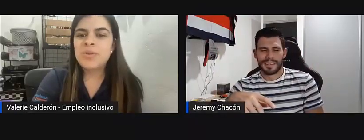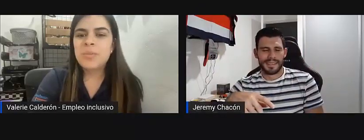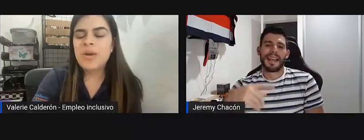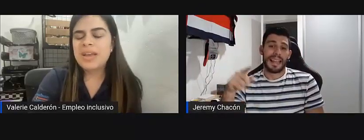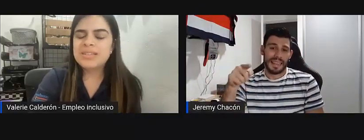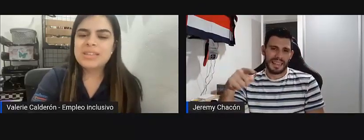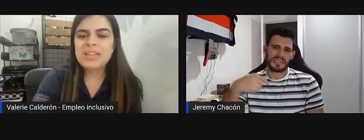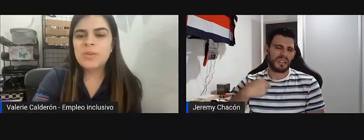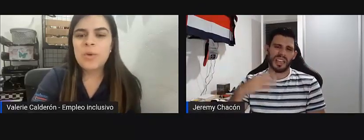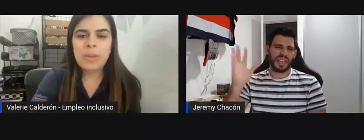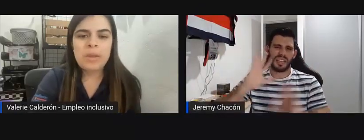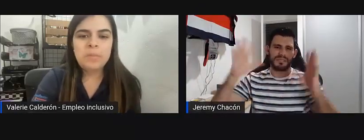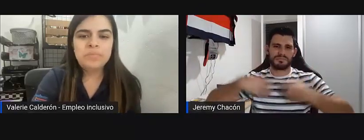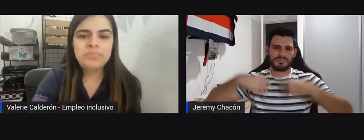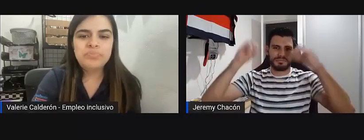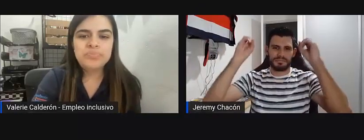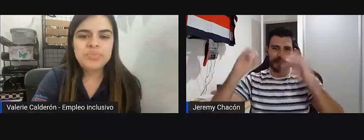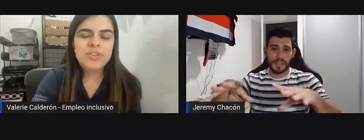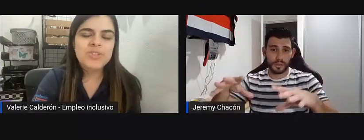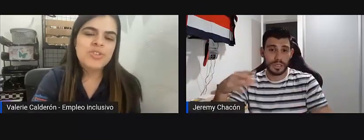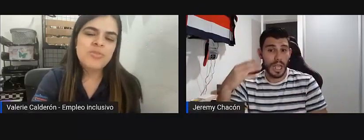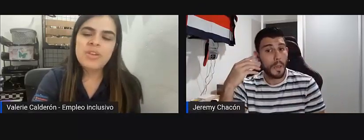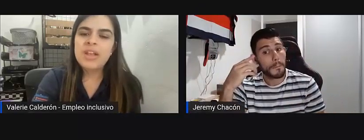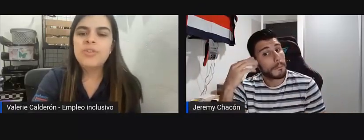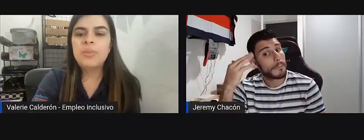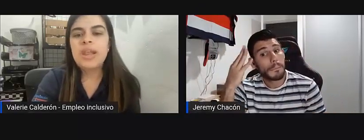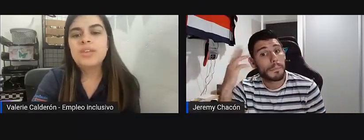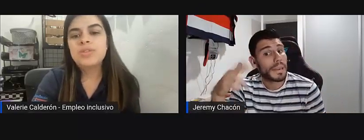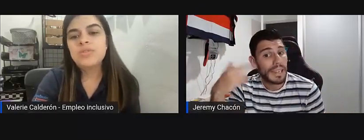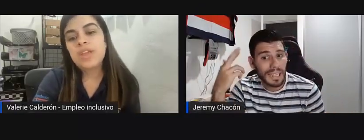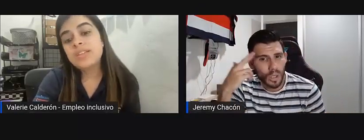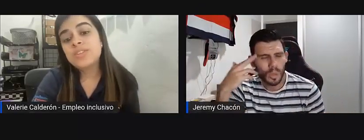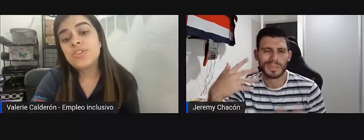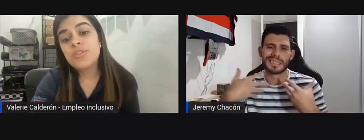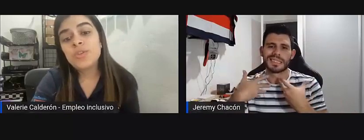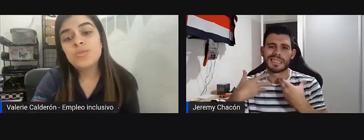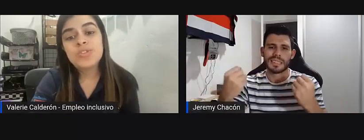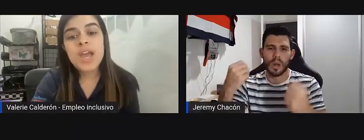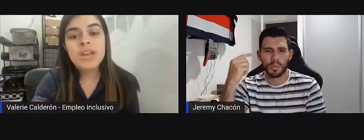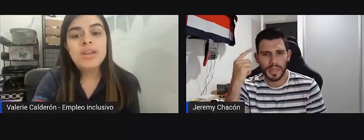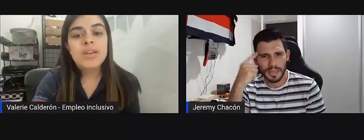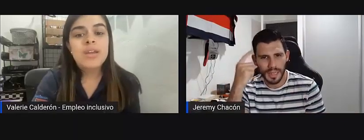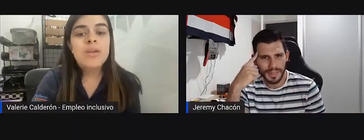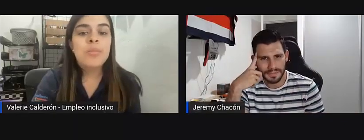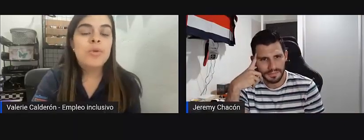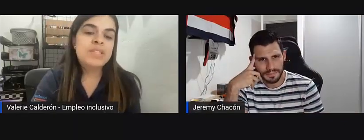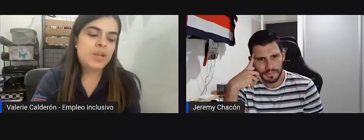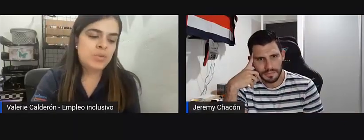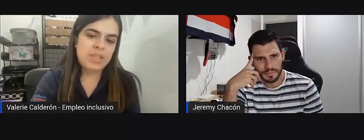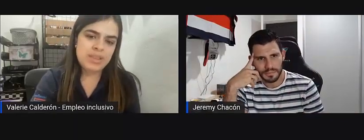como a sentir todo mal entonces yo al final tomé la decisión de renunciar por mi salud mental